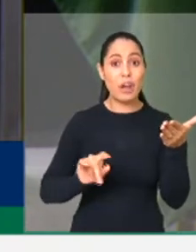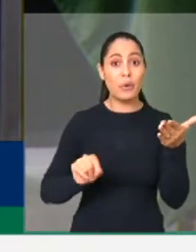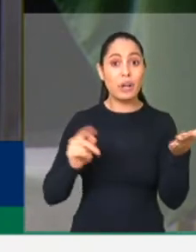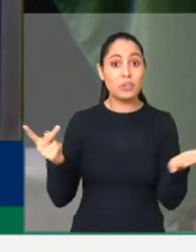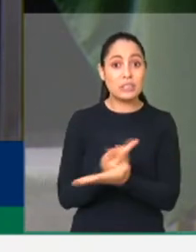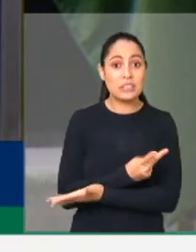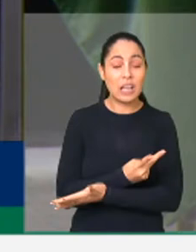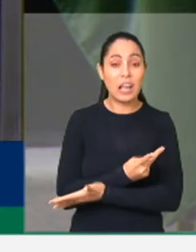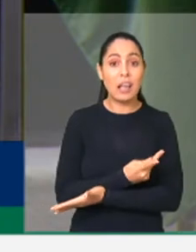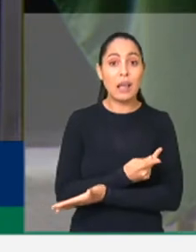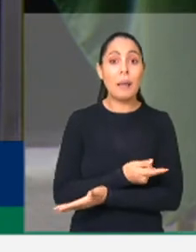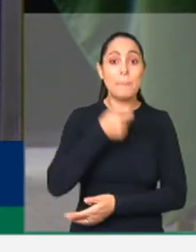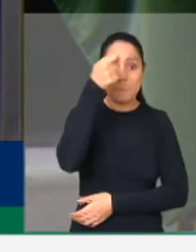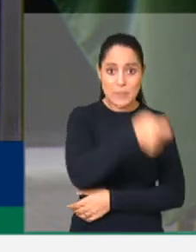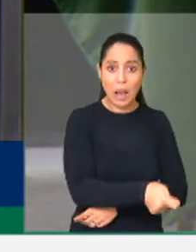ÂMBITO LEGISLATIVO OU OUTRO QUE NÃO PELO CÉLERE RITO